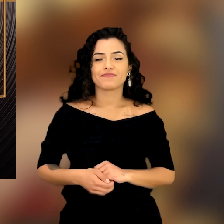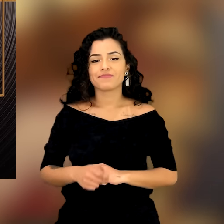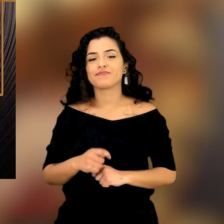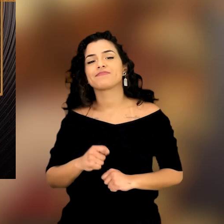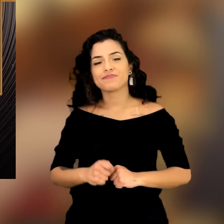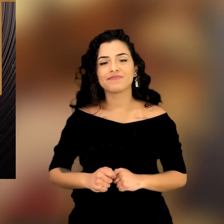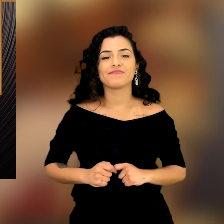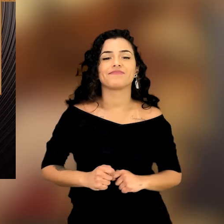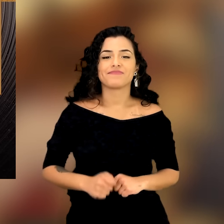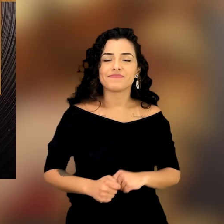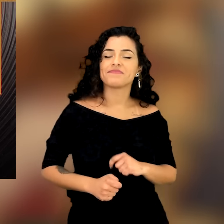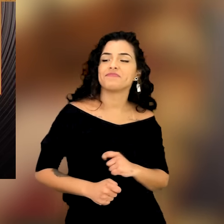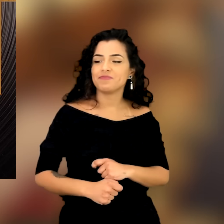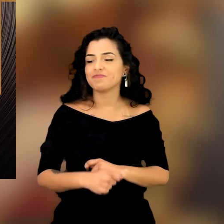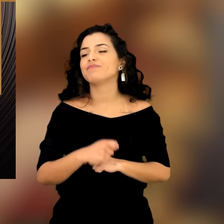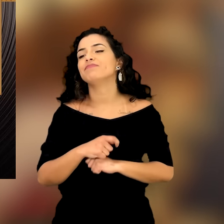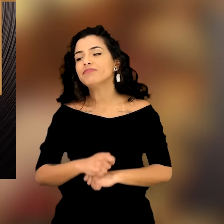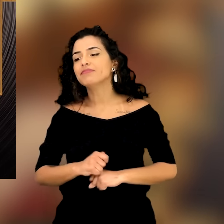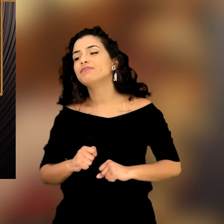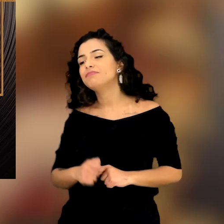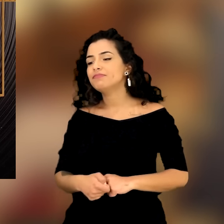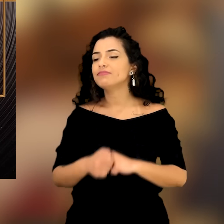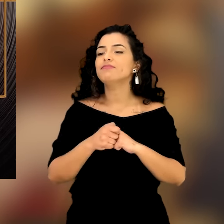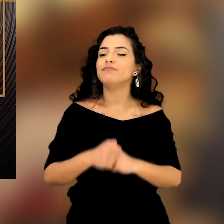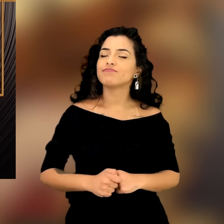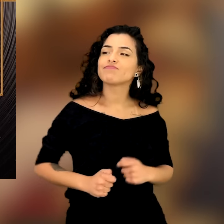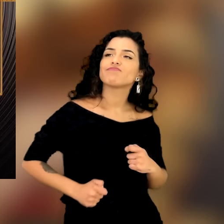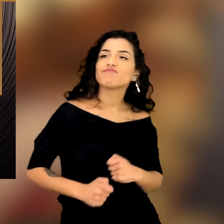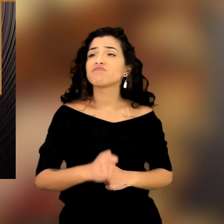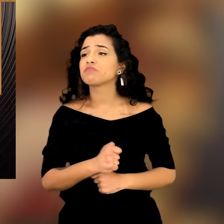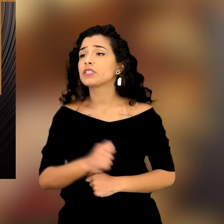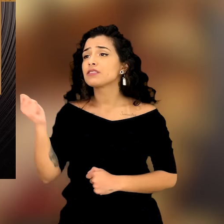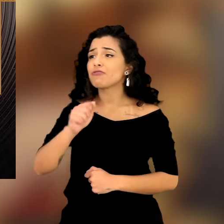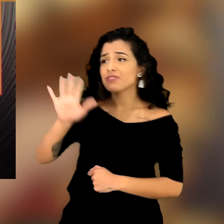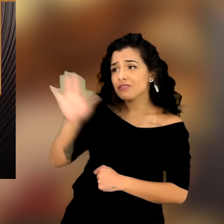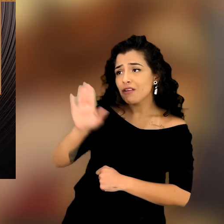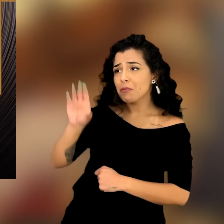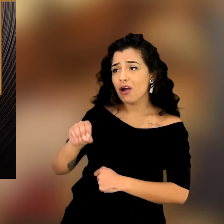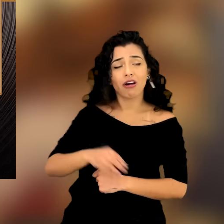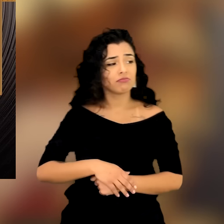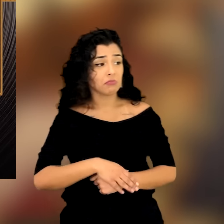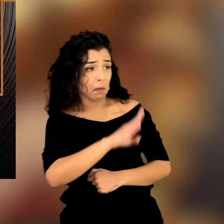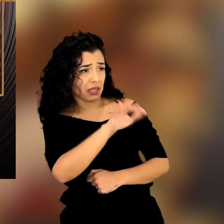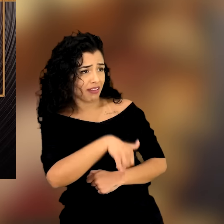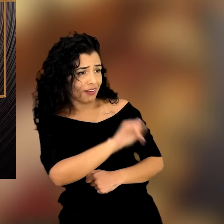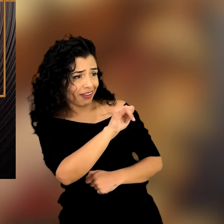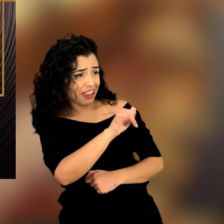Billy Saga: - Salve, salve B.O.! Max B.O.: - Salve, salve Billy! Billy Saga: - Daquele jeito, mano! Max B.O.: - Rico não é quem tem, diz aí meu pai? Billy Saga: - É só que não precisa de muito pra ser feliz irmão. Tamo Junto!